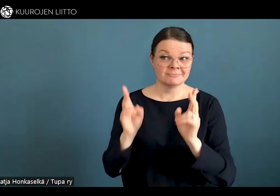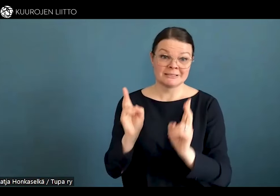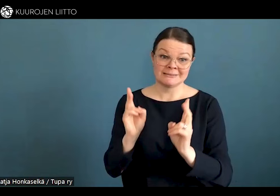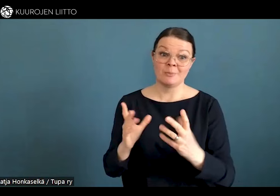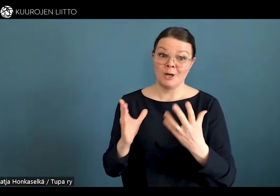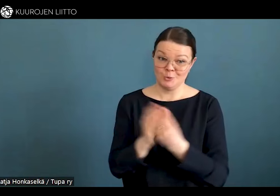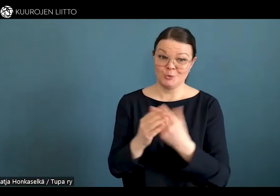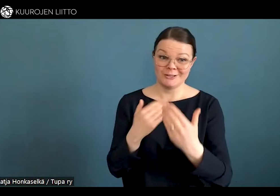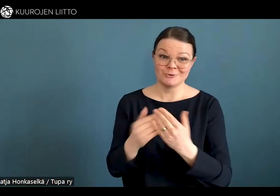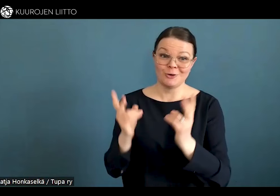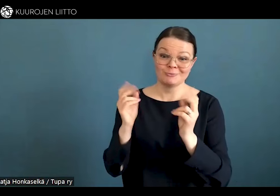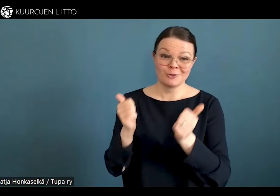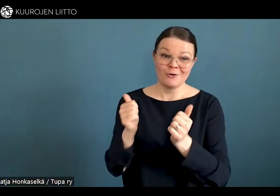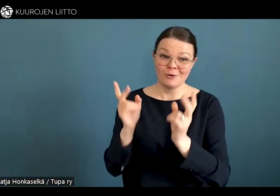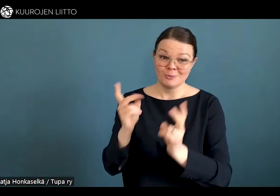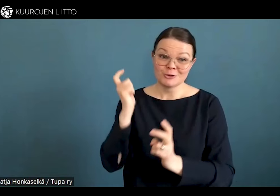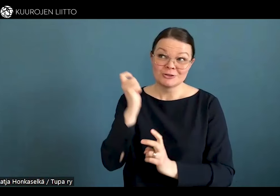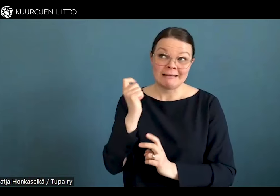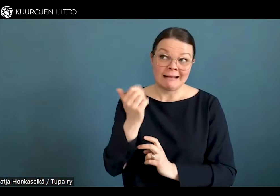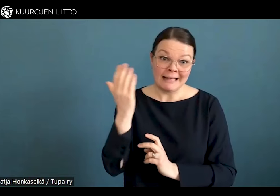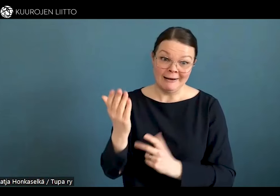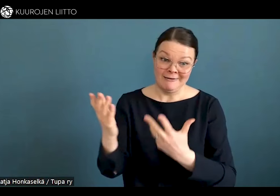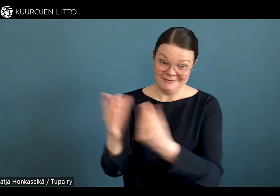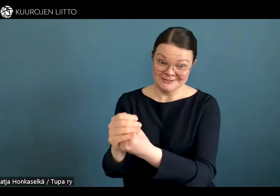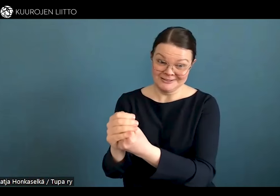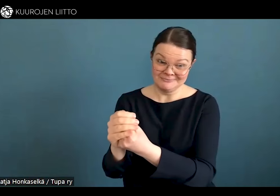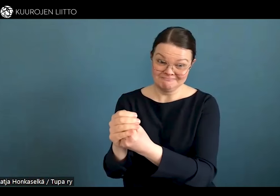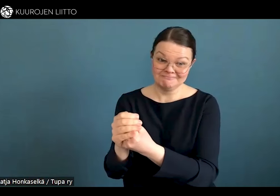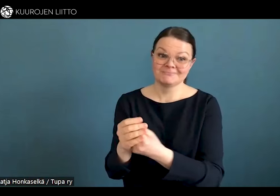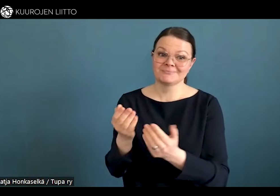ja samanlaista yhteistyötä toivomme pääsevämme tekemään myös Kelan kanssa, -